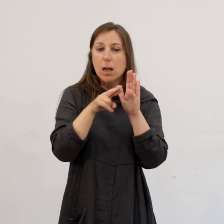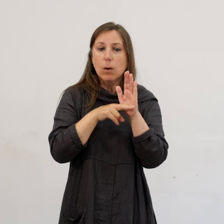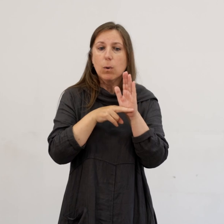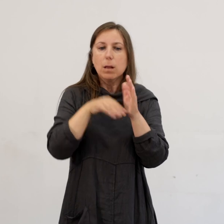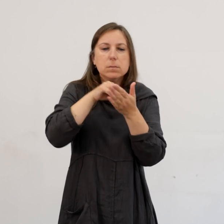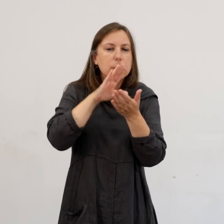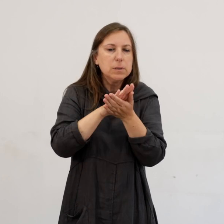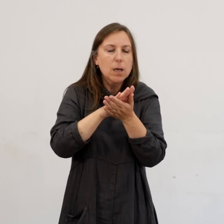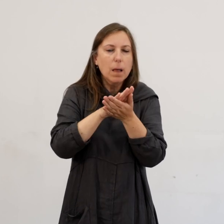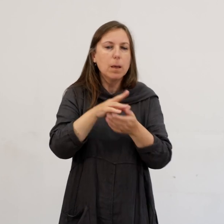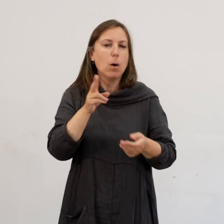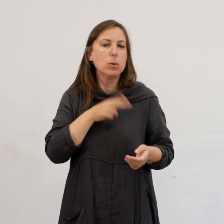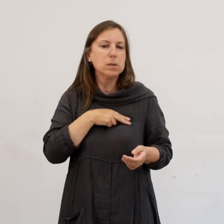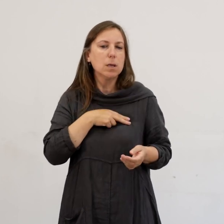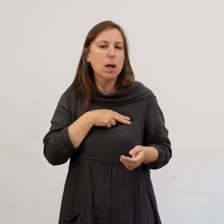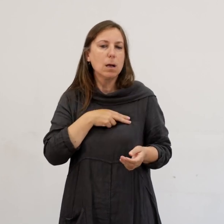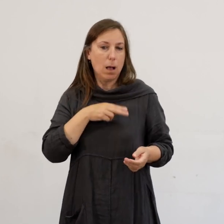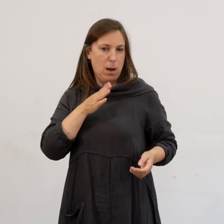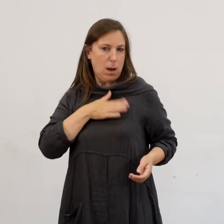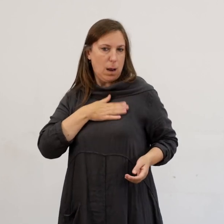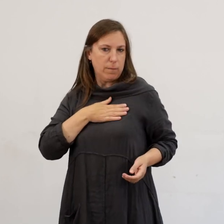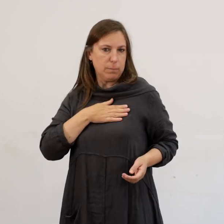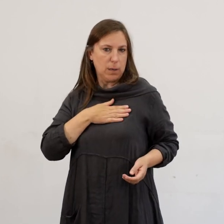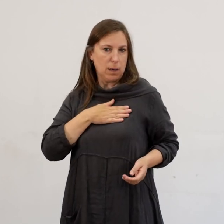piersi, na wysokości 4 cm poniżej guzika górnej kieszeni.